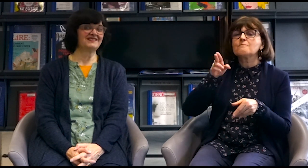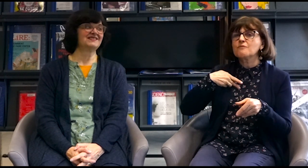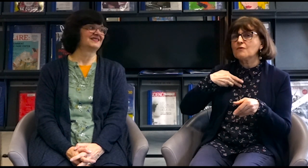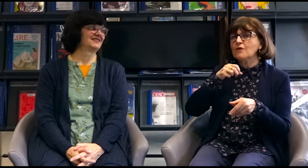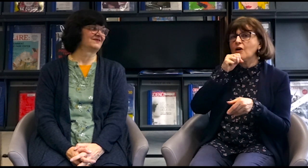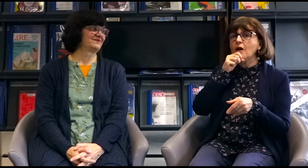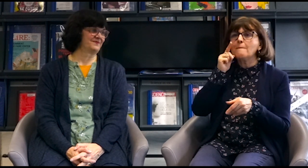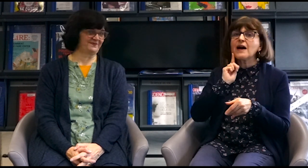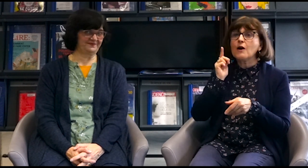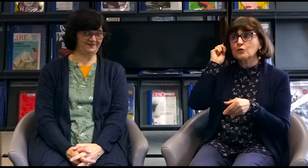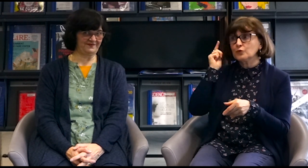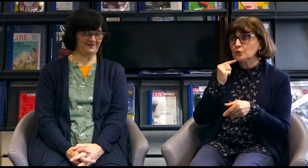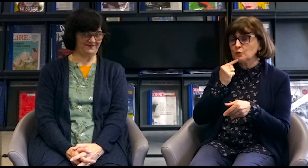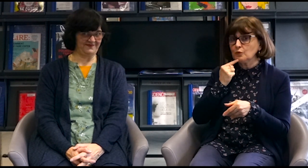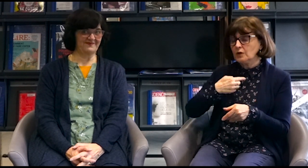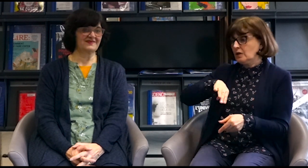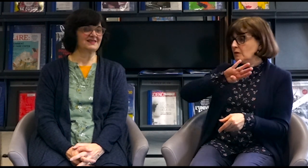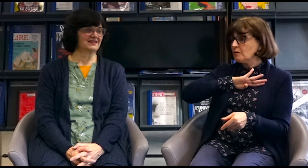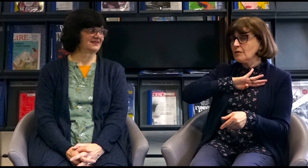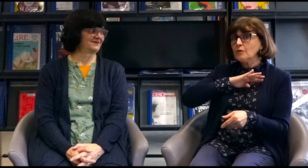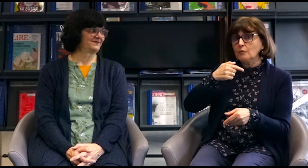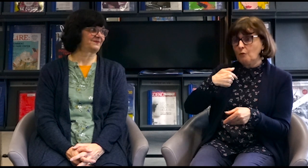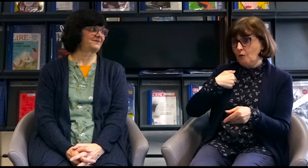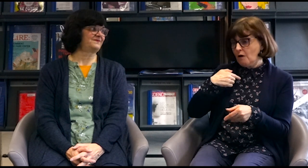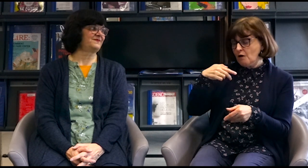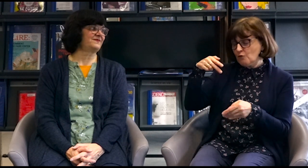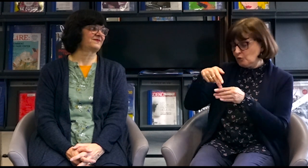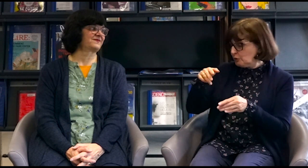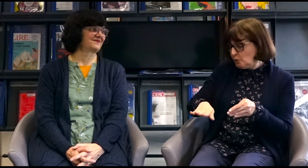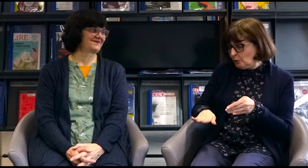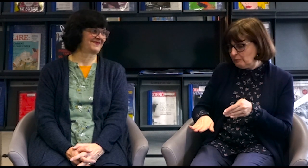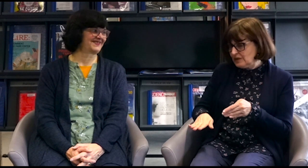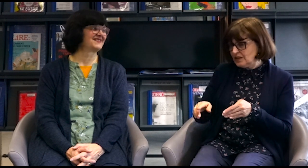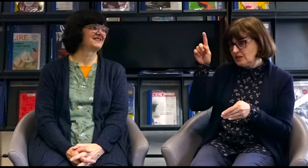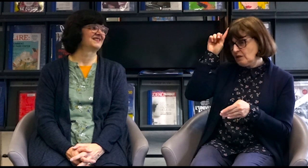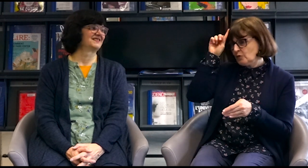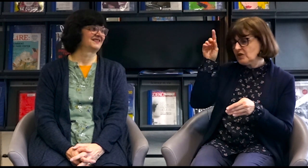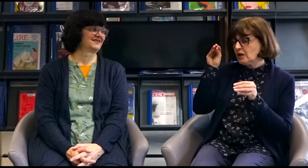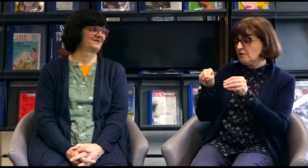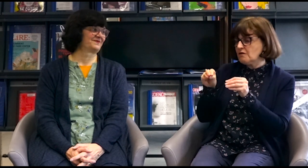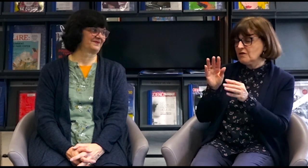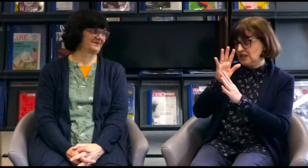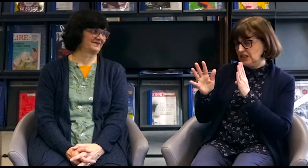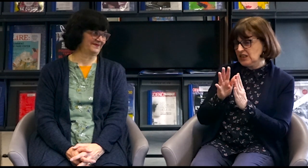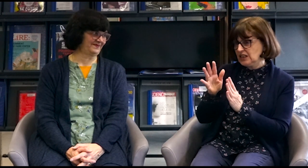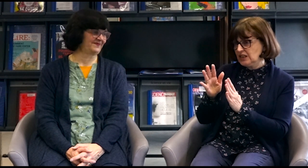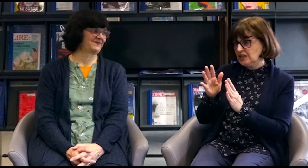J’ai été élevée dans la langue des signes par mes grands-parents sourds qui se sont occupés de moi petite.